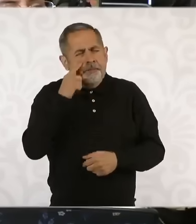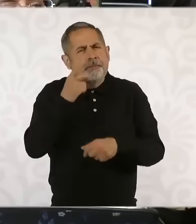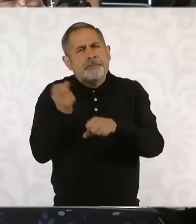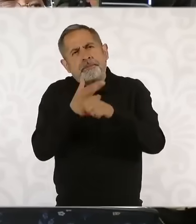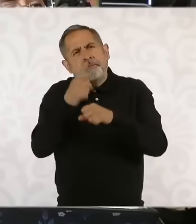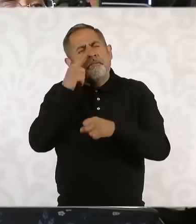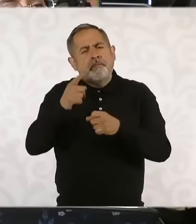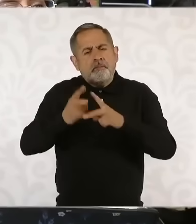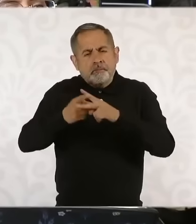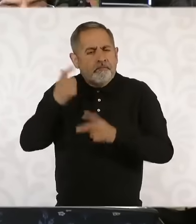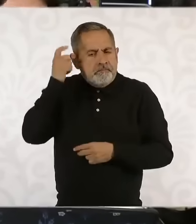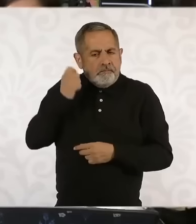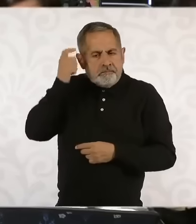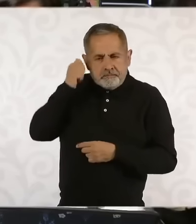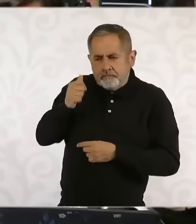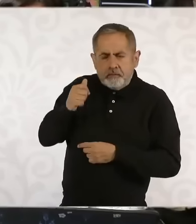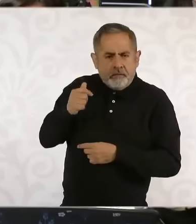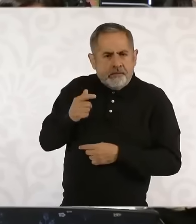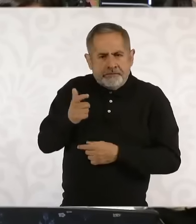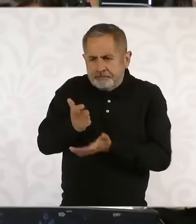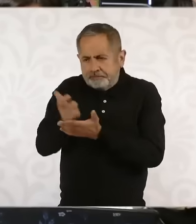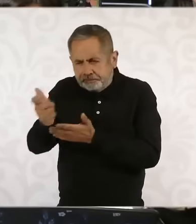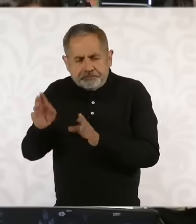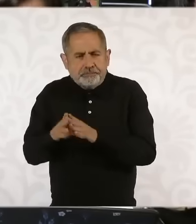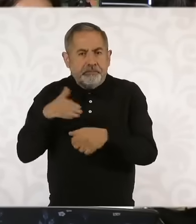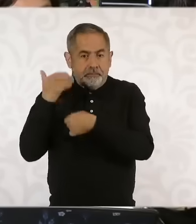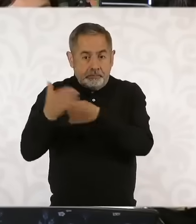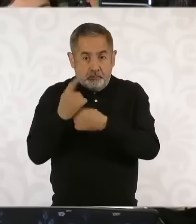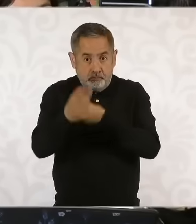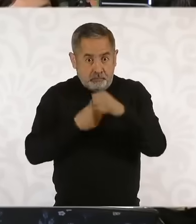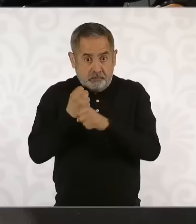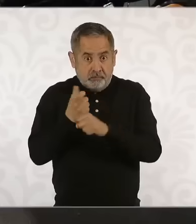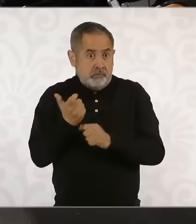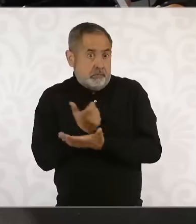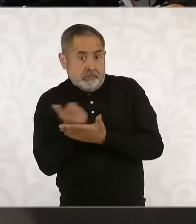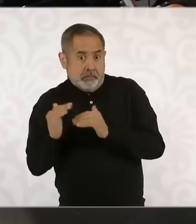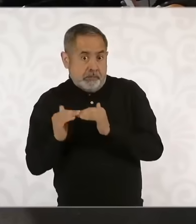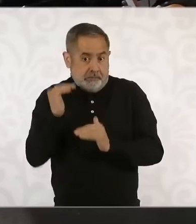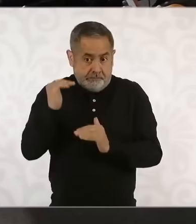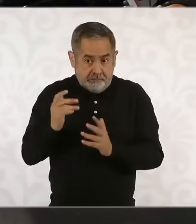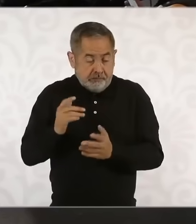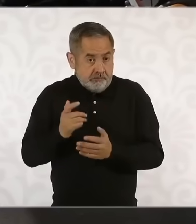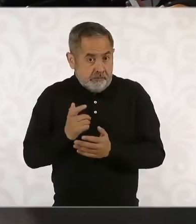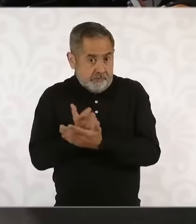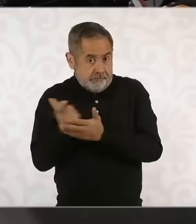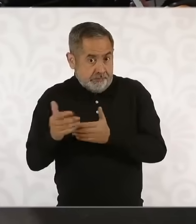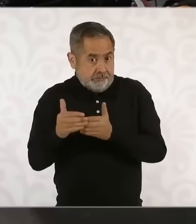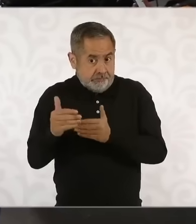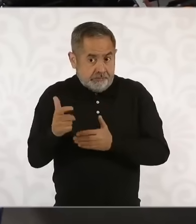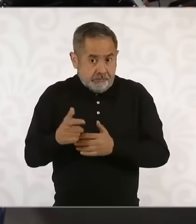el monto de las pensiones para el siguiente año se prepara algún aumento Sí. Sí. Esta es la gráfica.